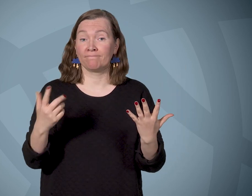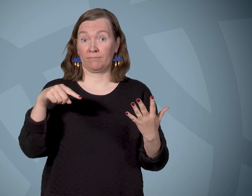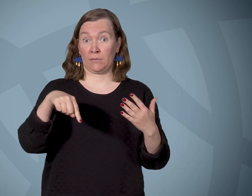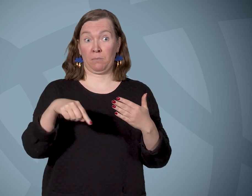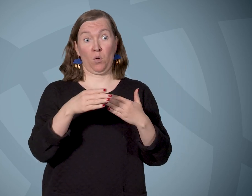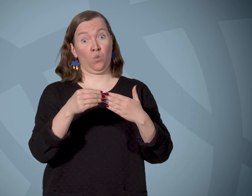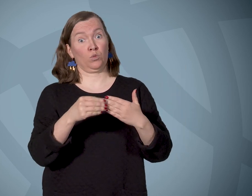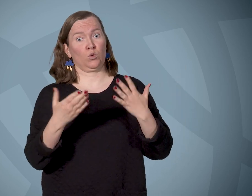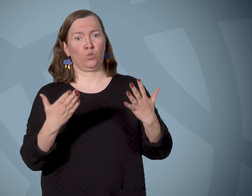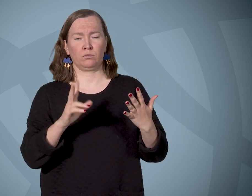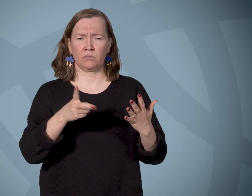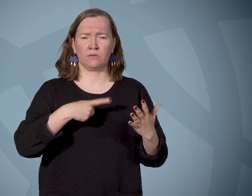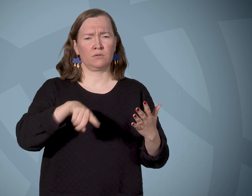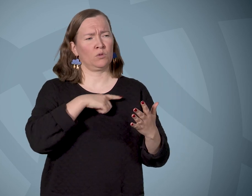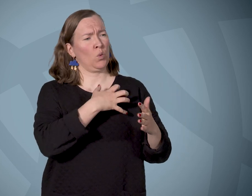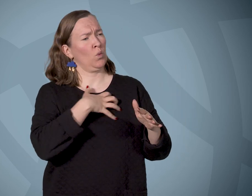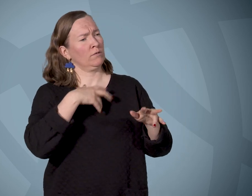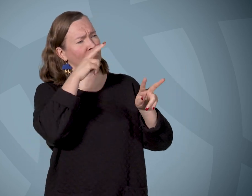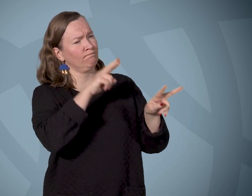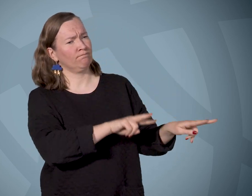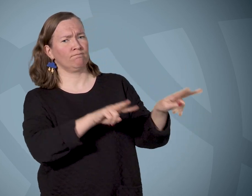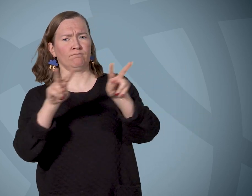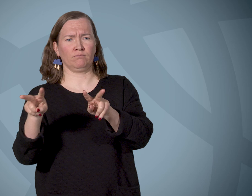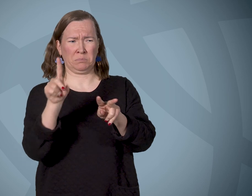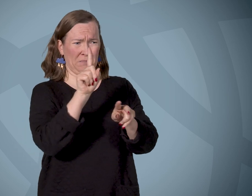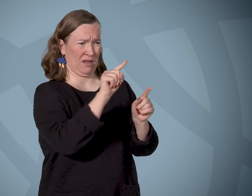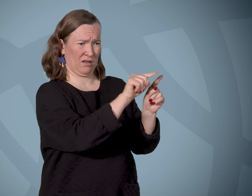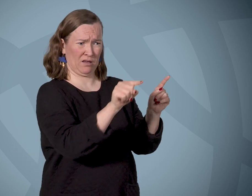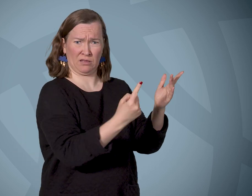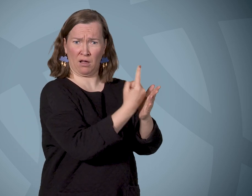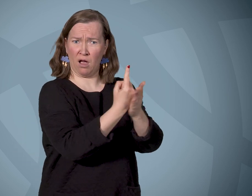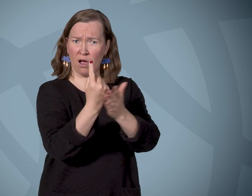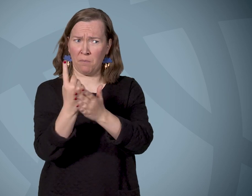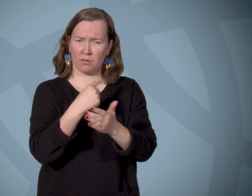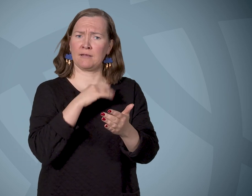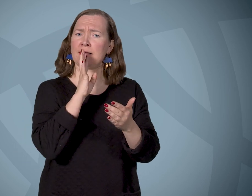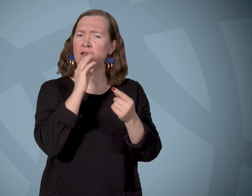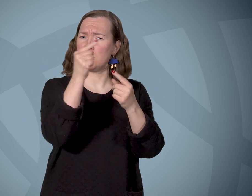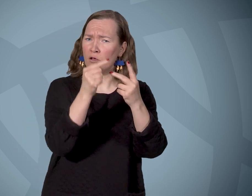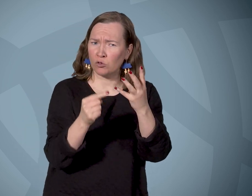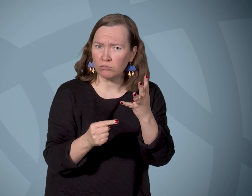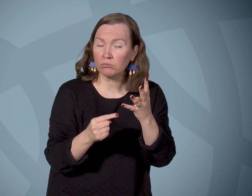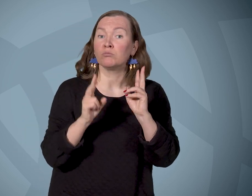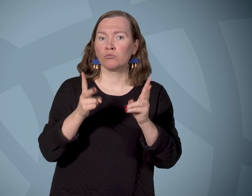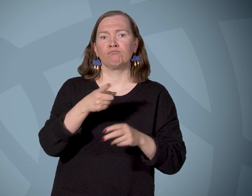Tässä uutisessa luomme katsauksen nykytilanteeseen ja -